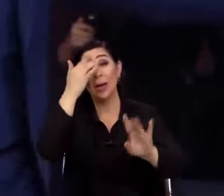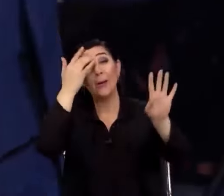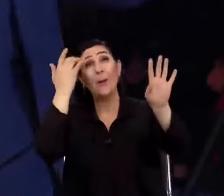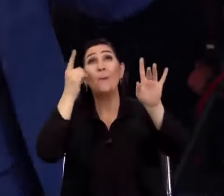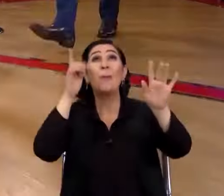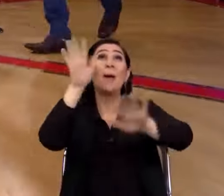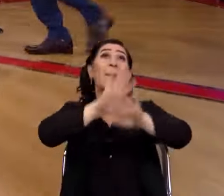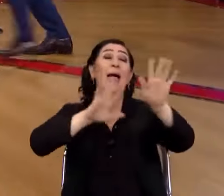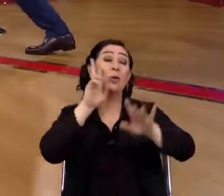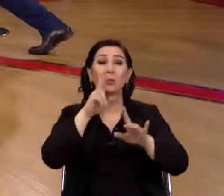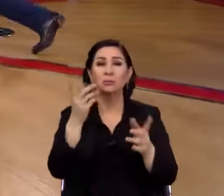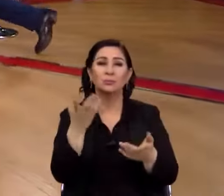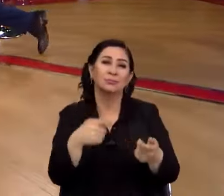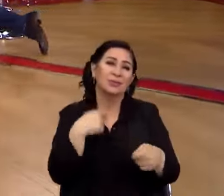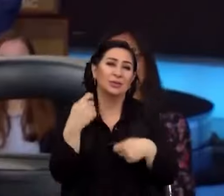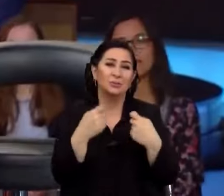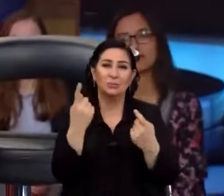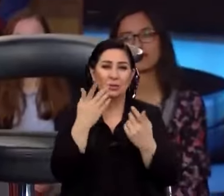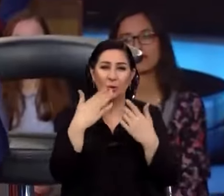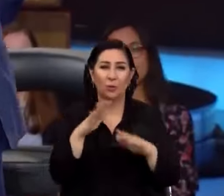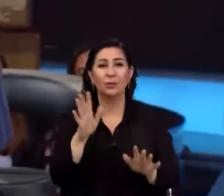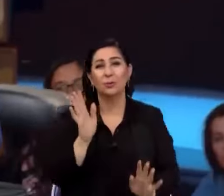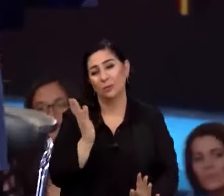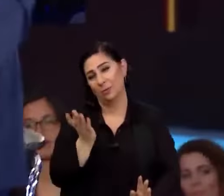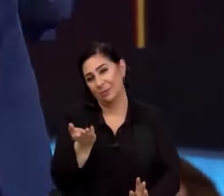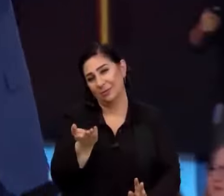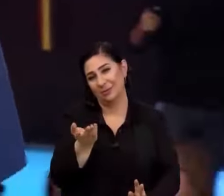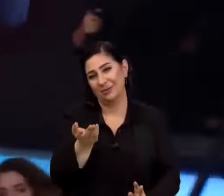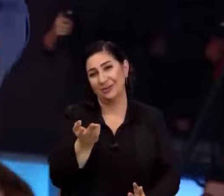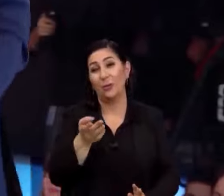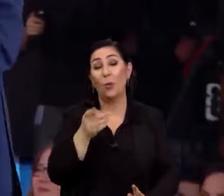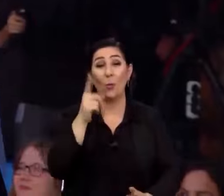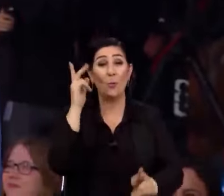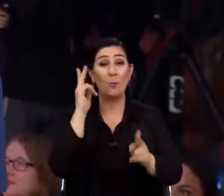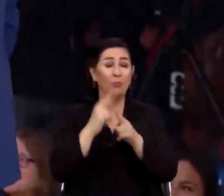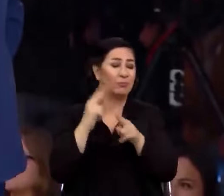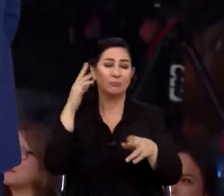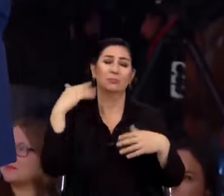dönerek filan gelip böyle pozunu vermiyor o birca Türk sinemasında bize